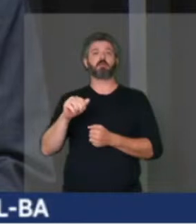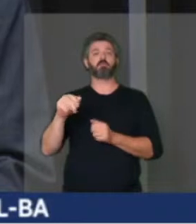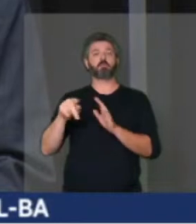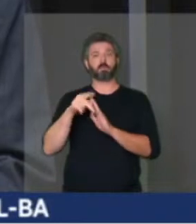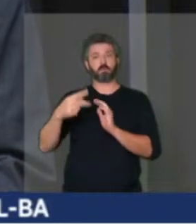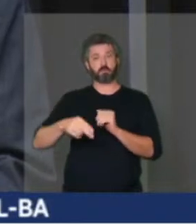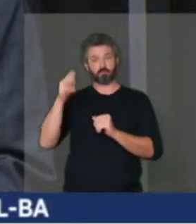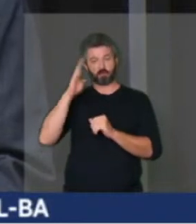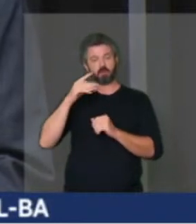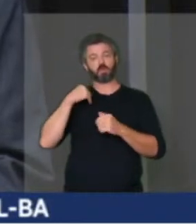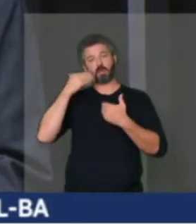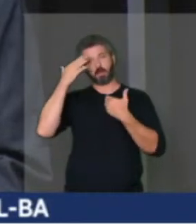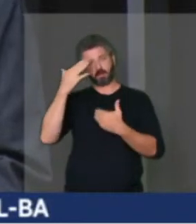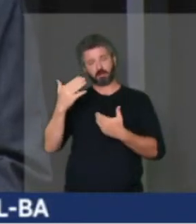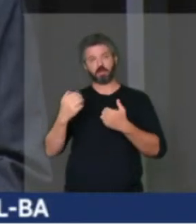PELA APROVAÇÃO DO PDL N 406